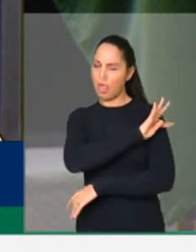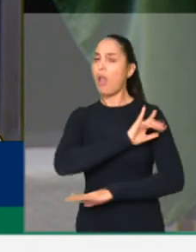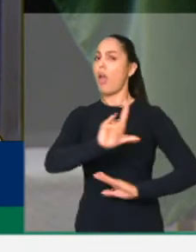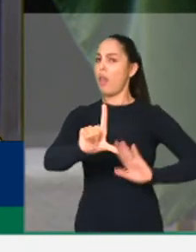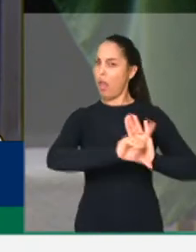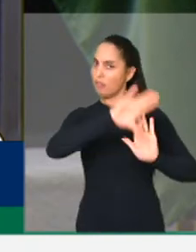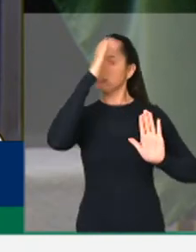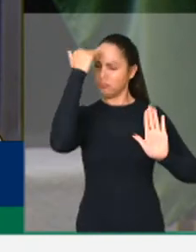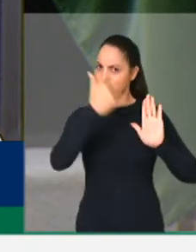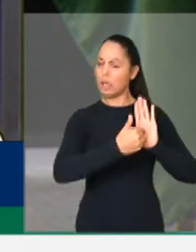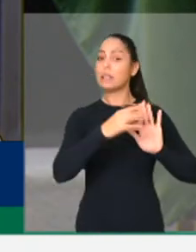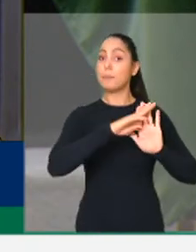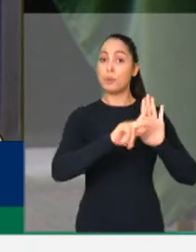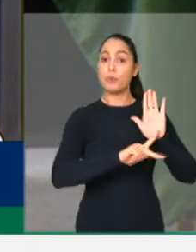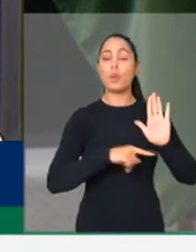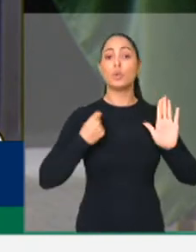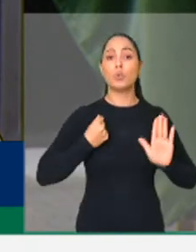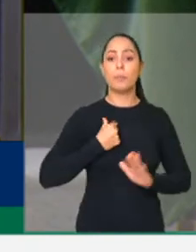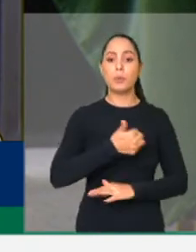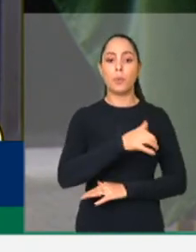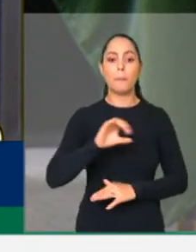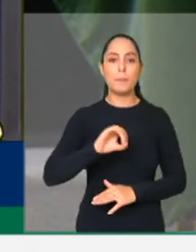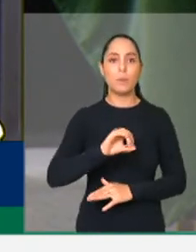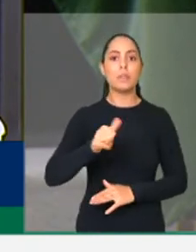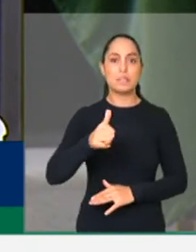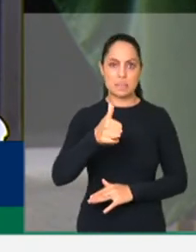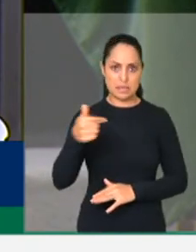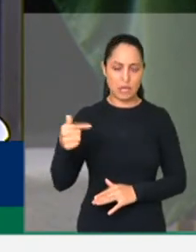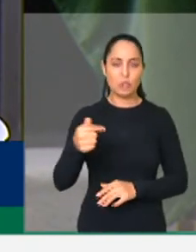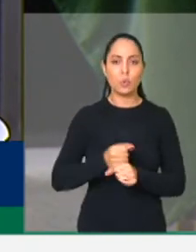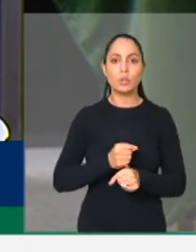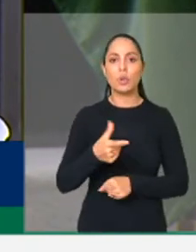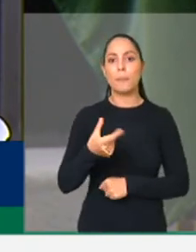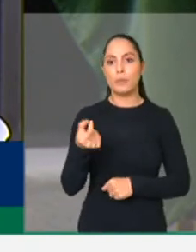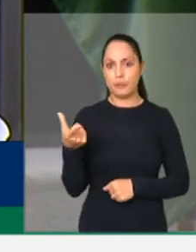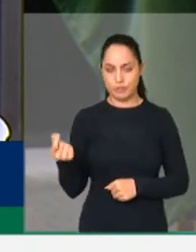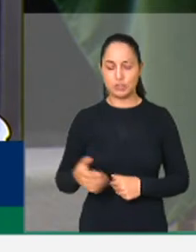SEGUINTES EMENDAS SÃO AFRONTA ENTENDIMENTO CONSOLIDADO NO SUPREMO